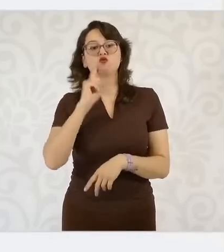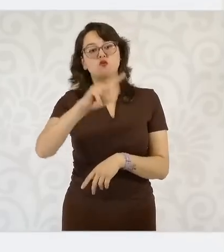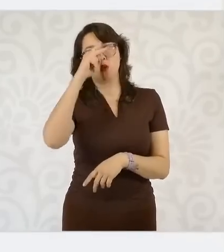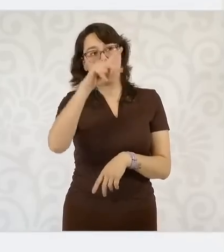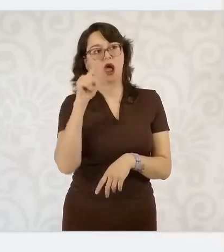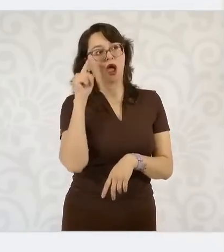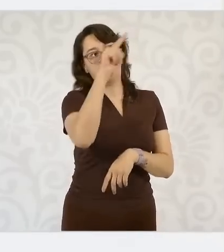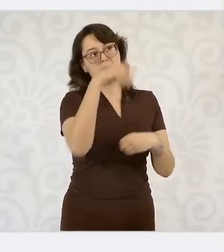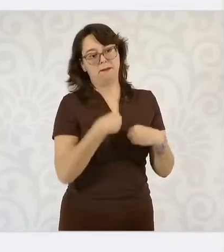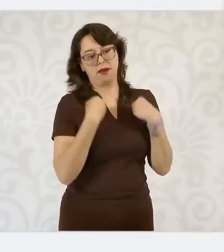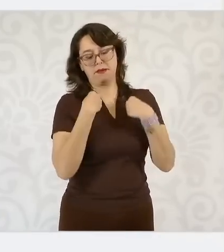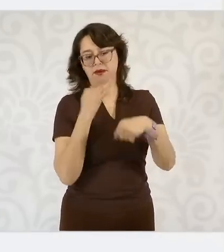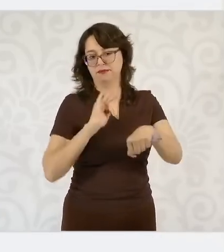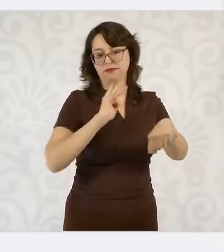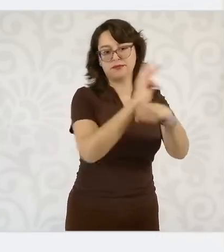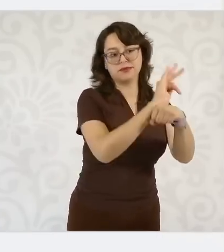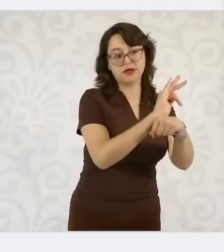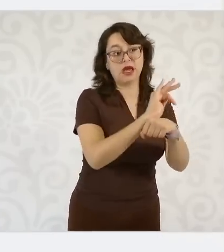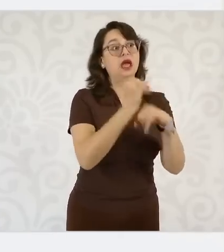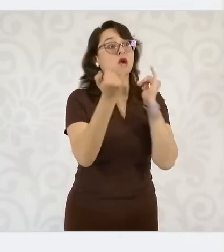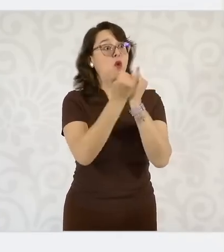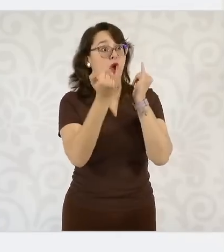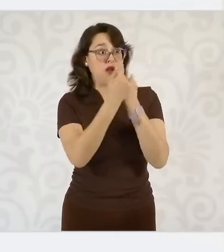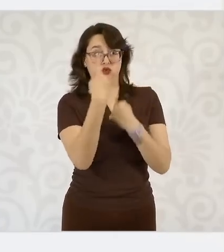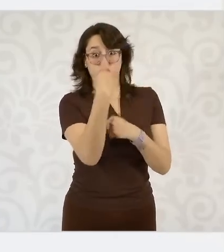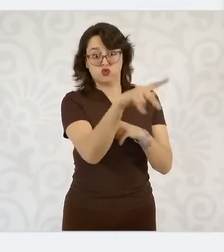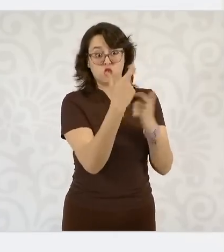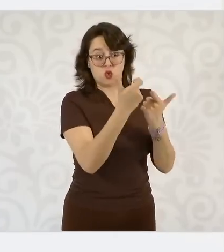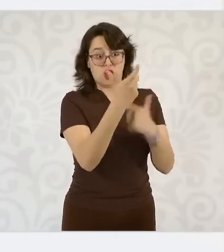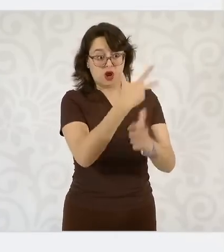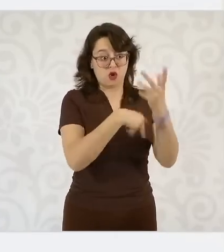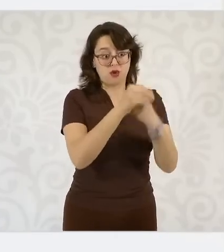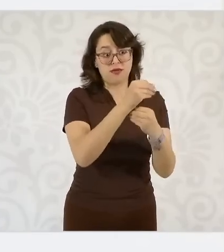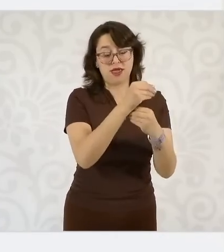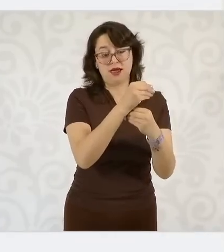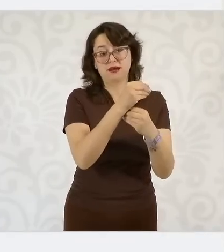de Estados Unidos como lo hemos dicho muchas veces y además saludamos a nuestros paisanos